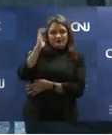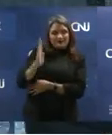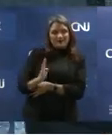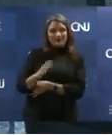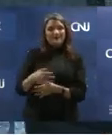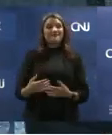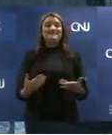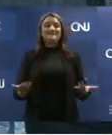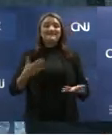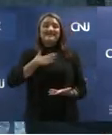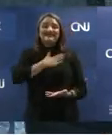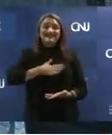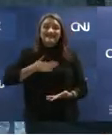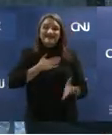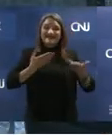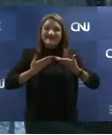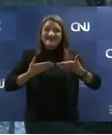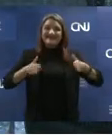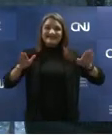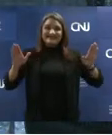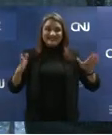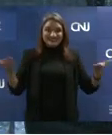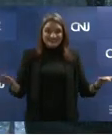justamente aqui no plenário do Conselho Nacional de Justiça,